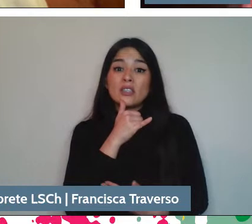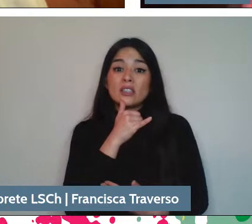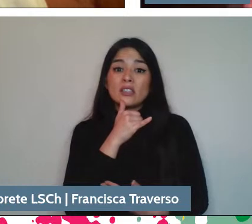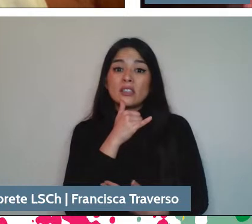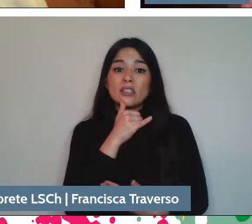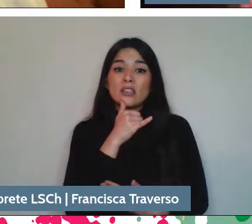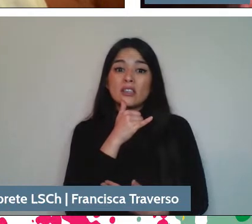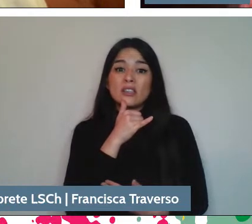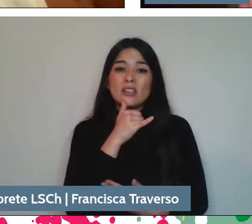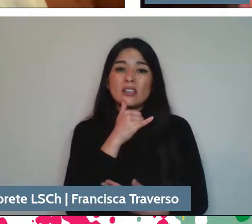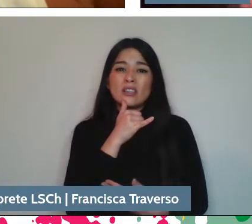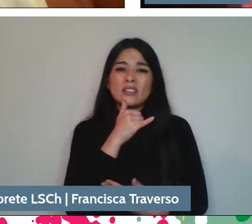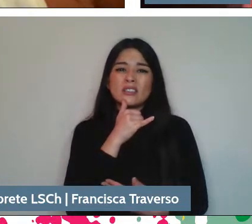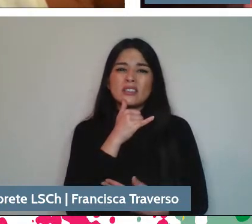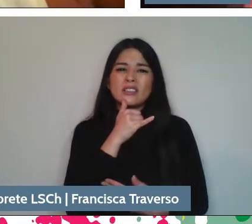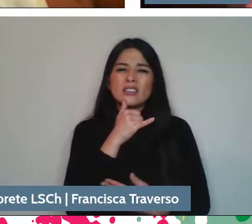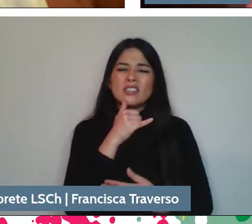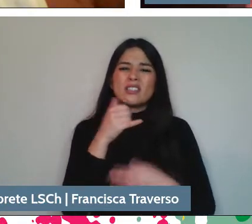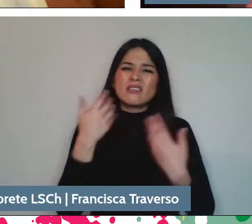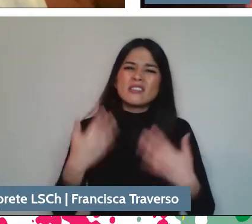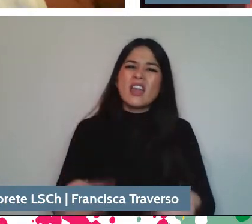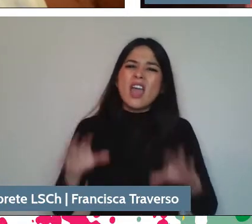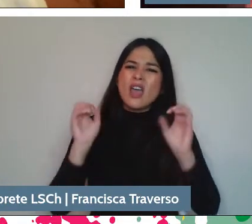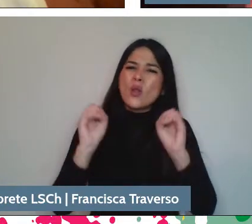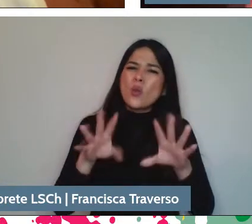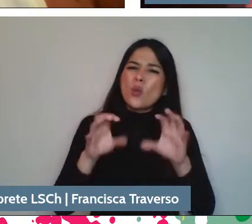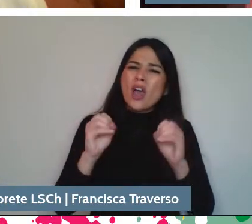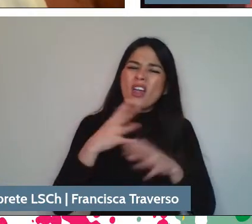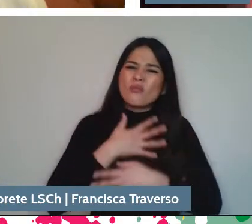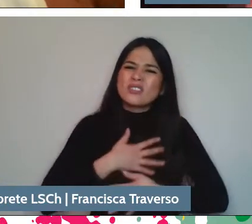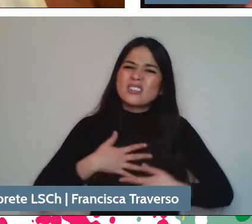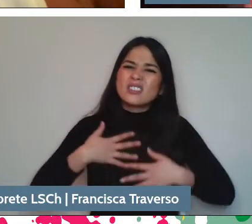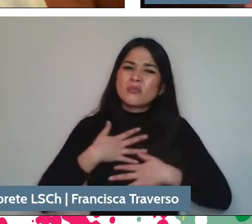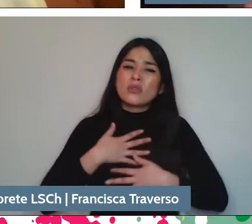fueron educados por ese sentimiento, pero por lo menos yo sé que a mi me educo.